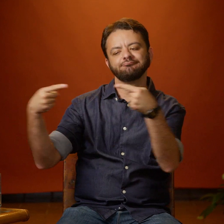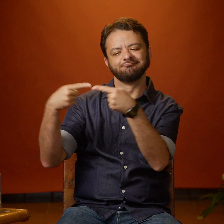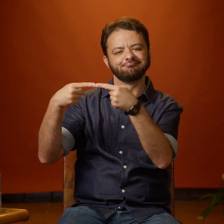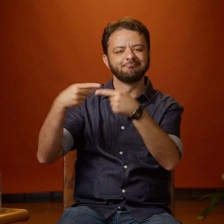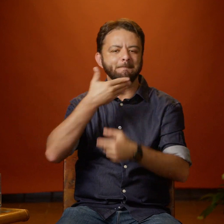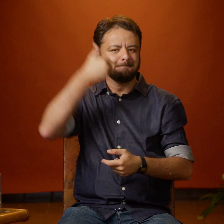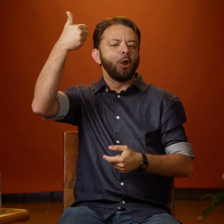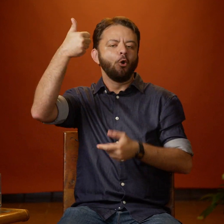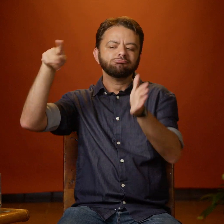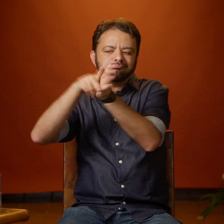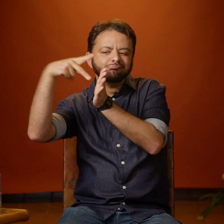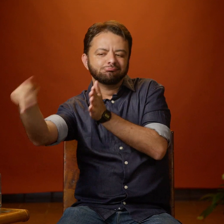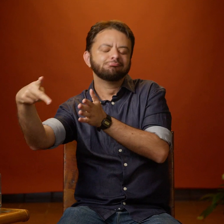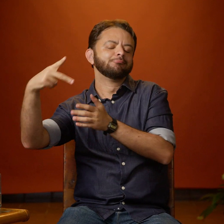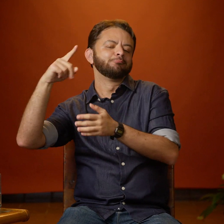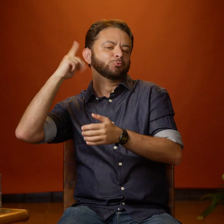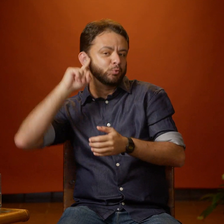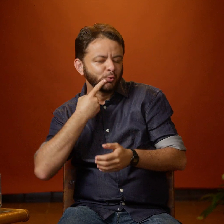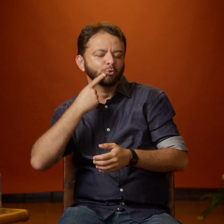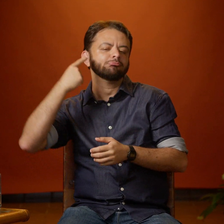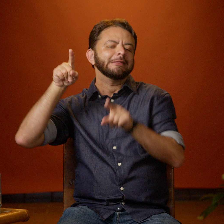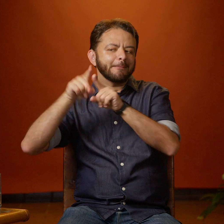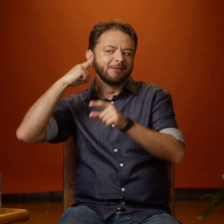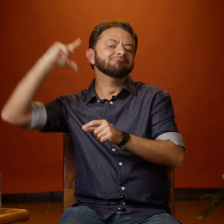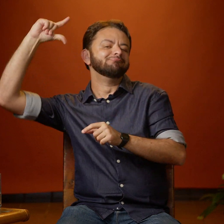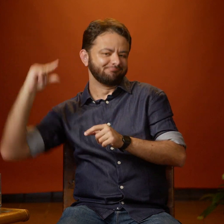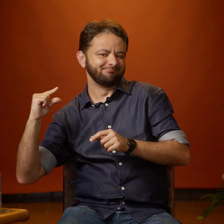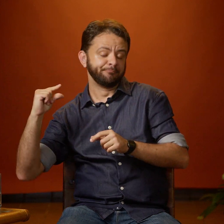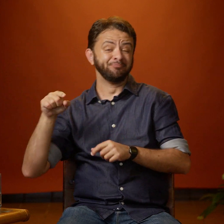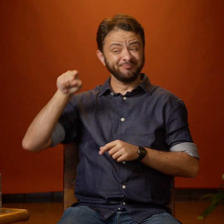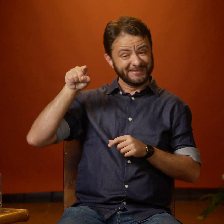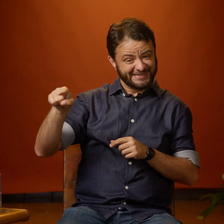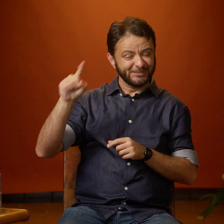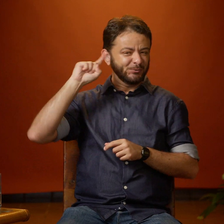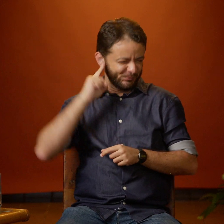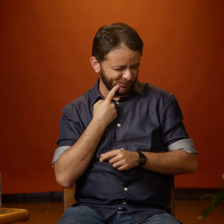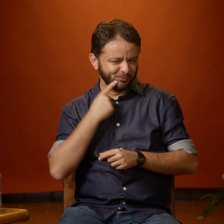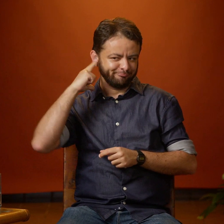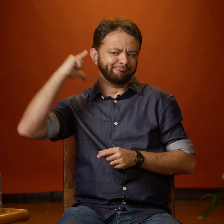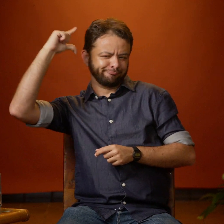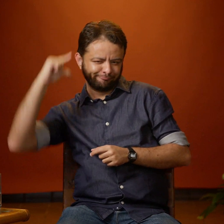para combinar melhor com cada pessoa que for ter acesso ao material. Ele precisa acompanhar,